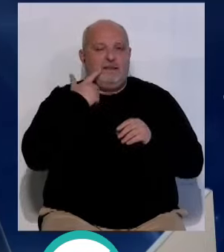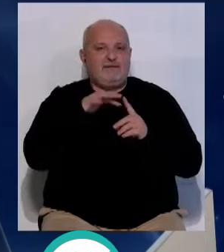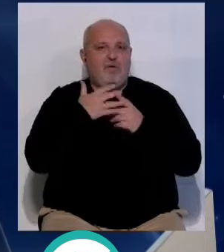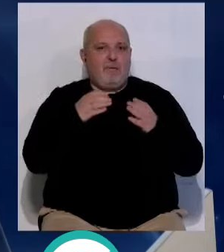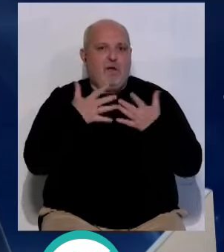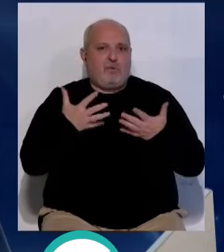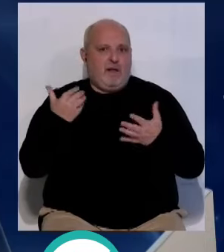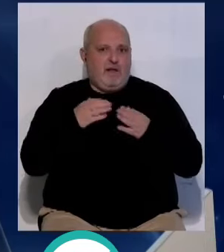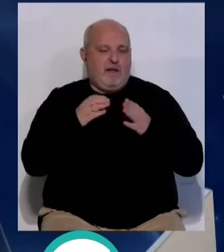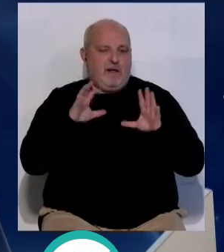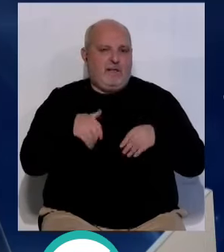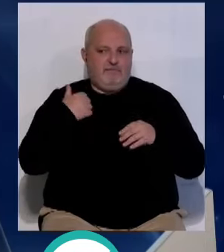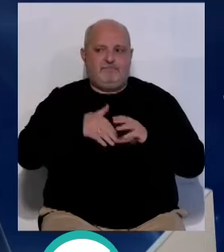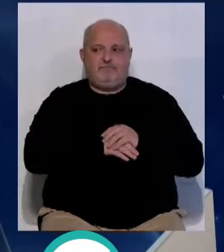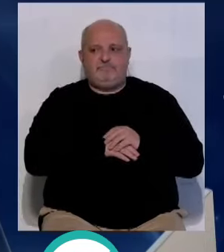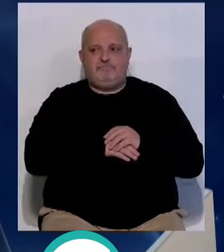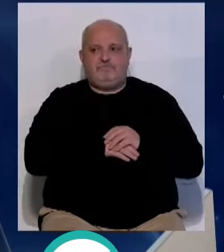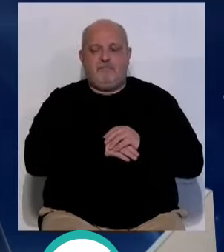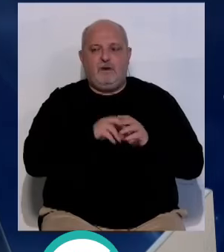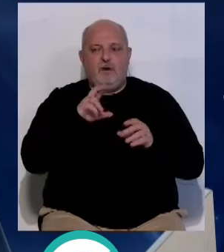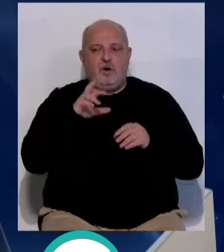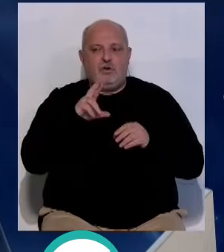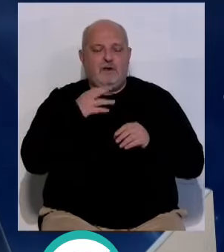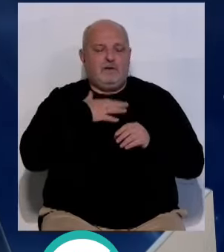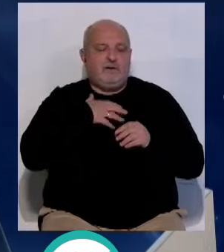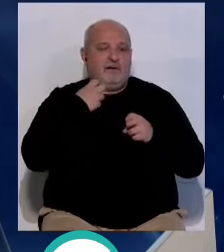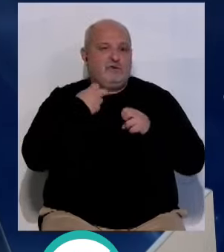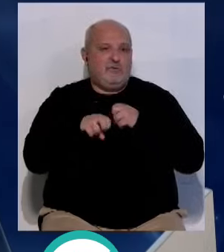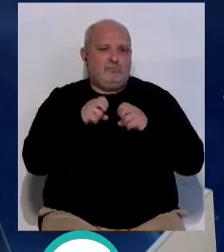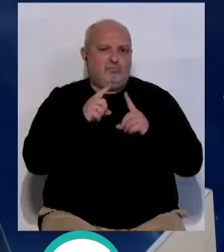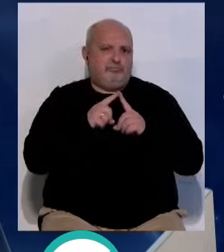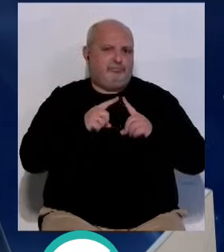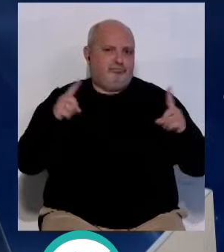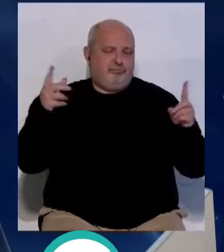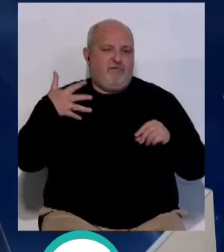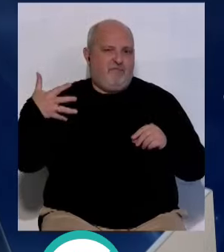actual de de la plantilla Roger con esa lesión que le va a tener por lo menos tres meses sin